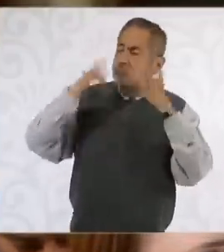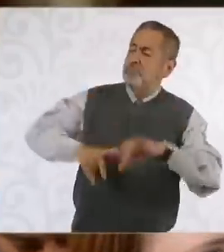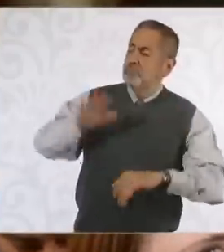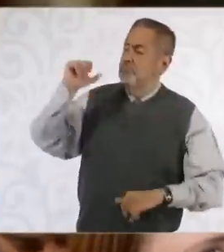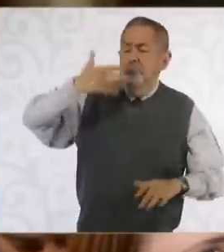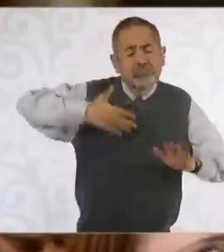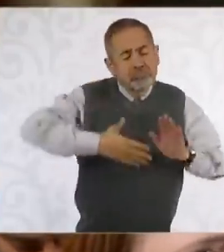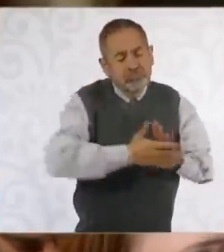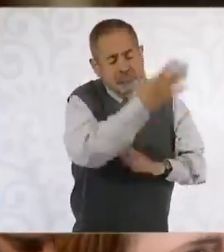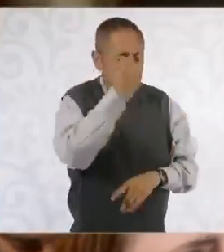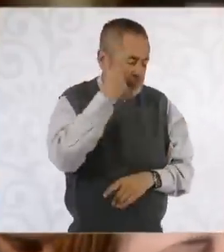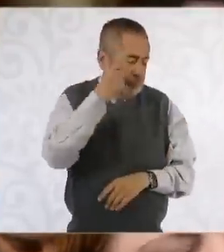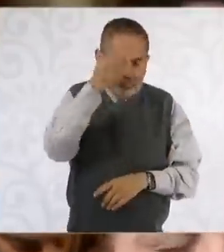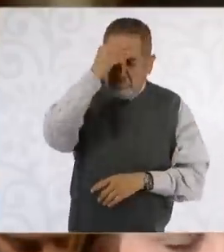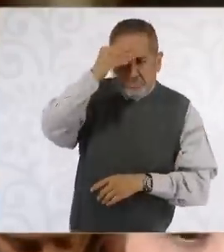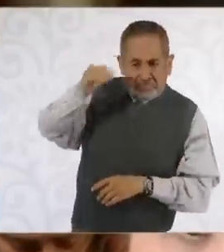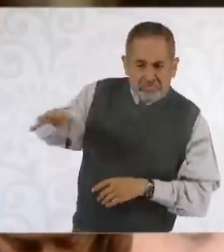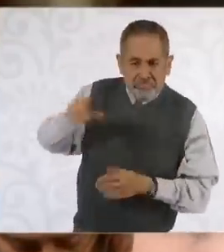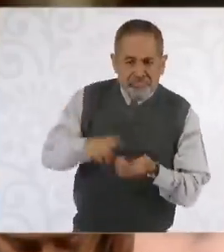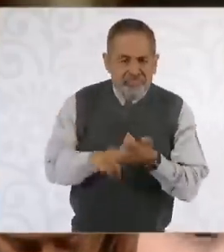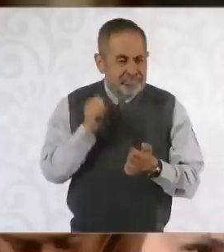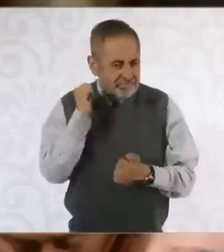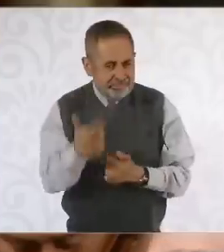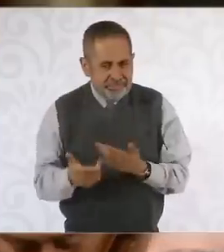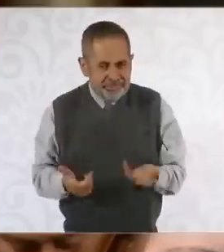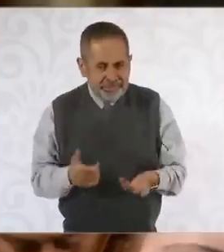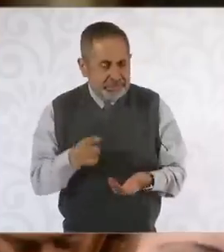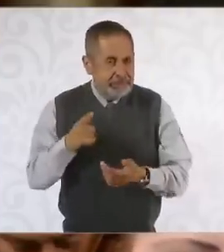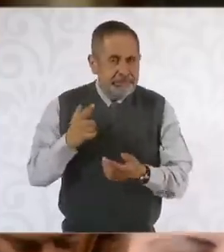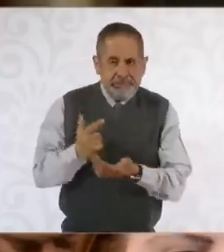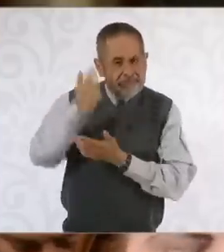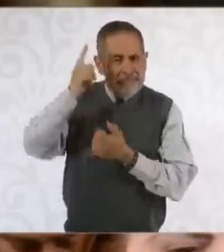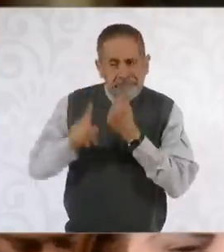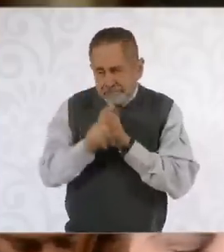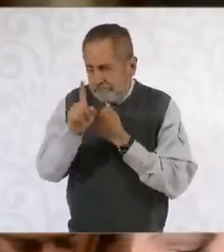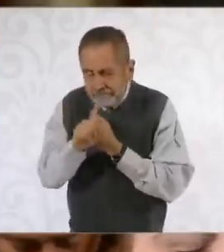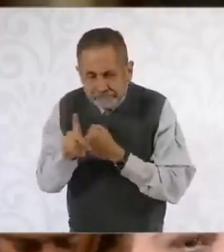esto y Que obviamente pueda afectar gravemente la propia estrategia de seguridad y ahita una